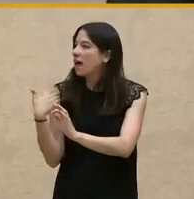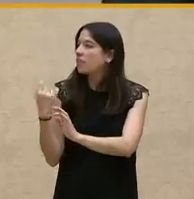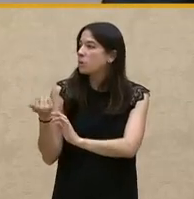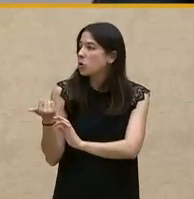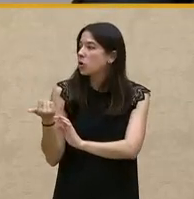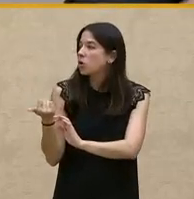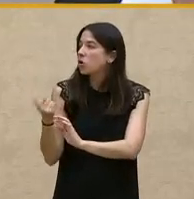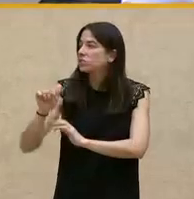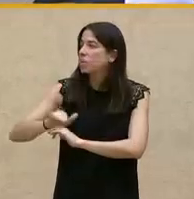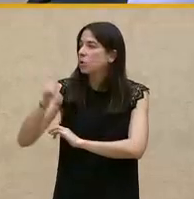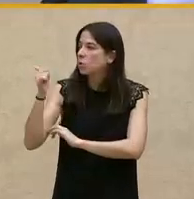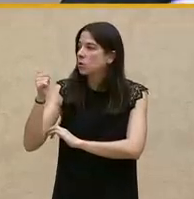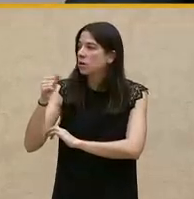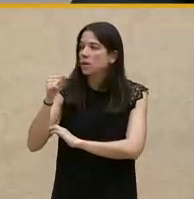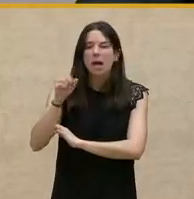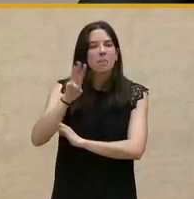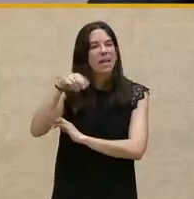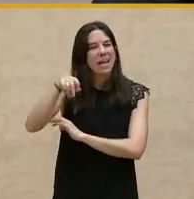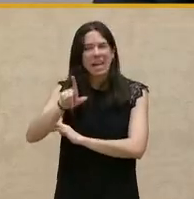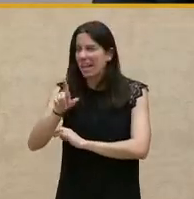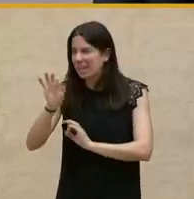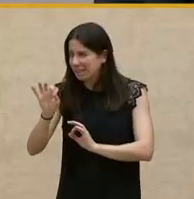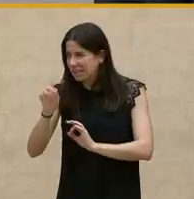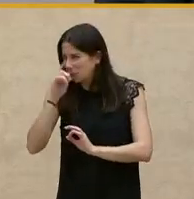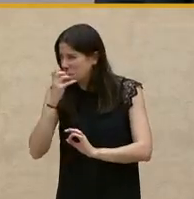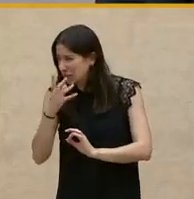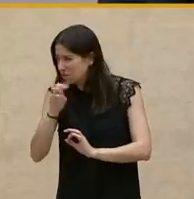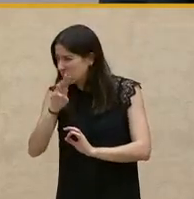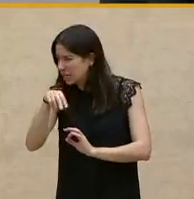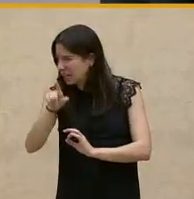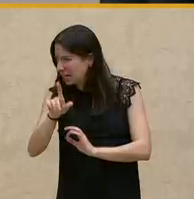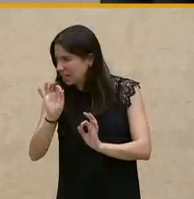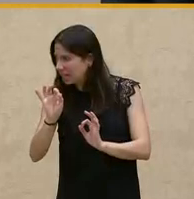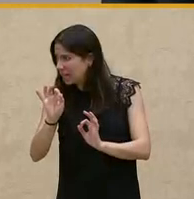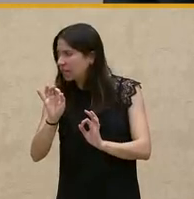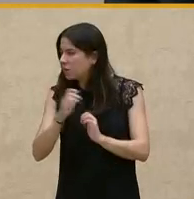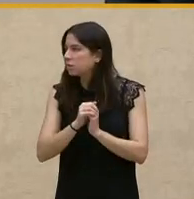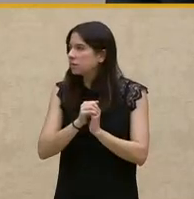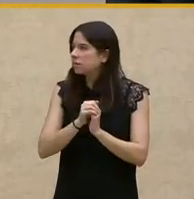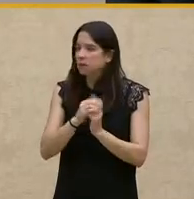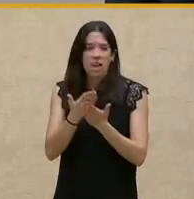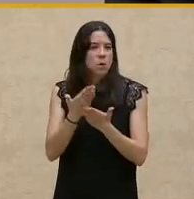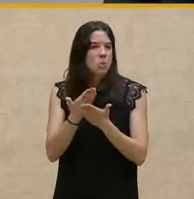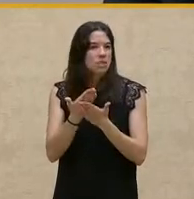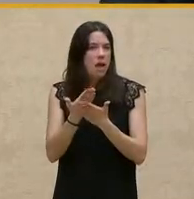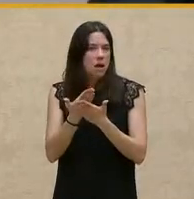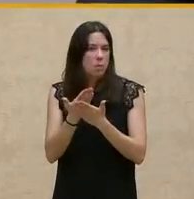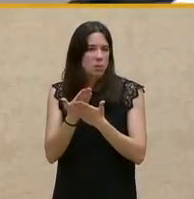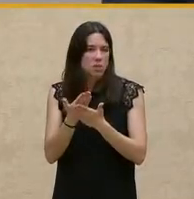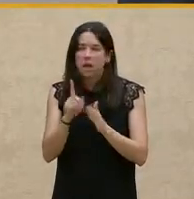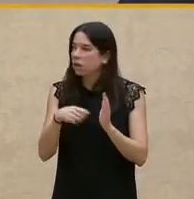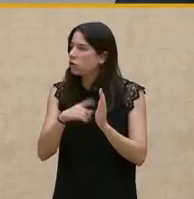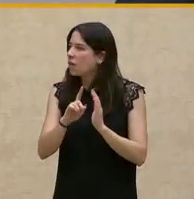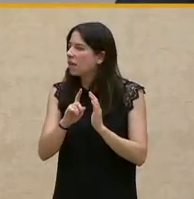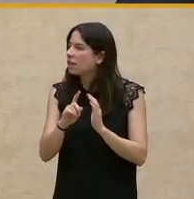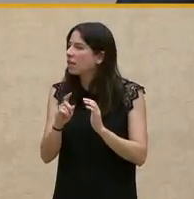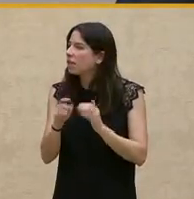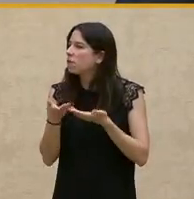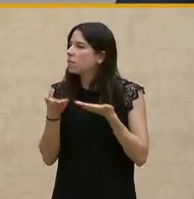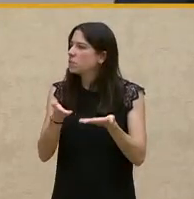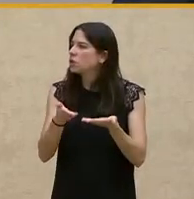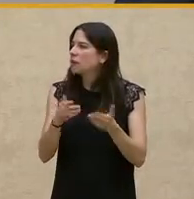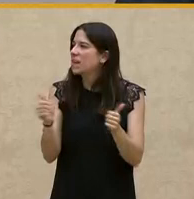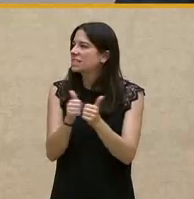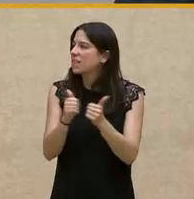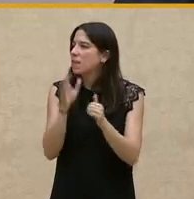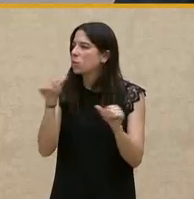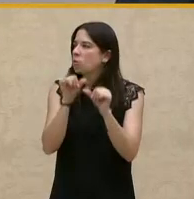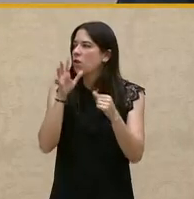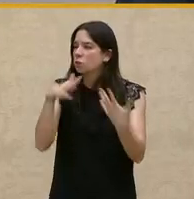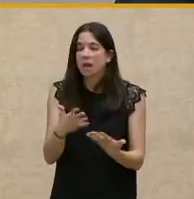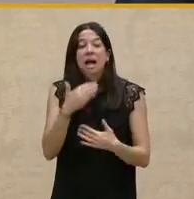aprobado la PNL, no quiero decir los nombres mal. La provisión: actualmente solo hay una residencia